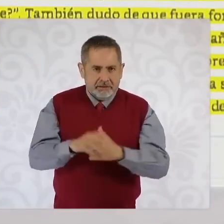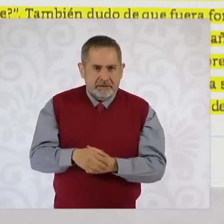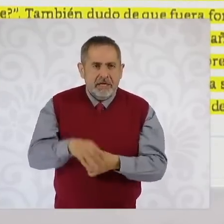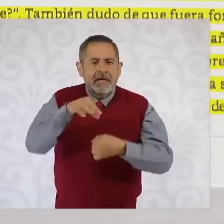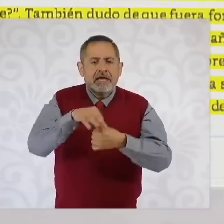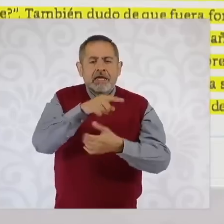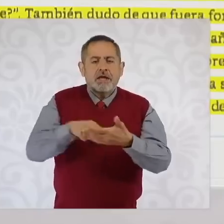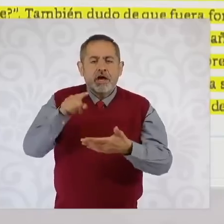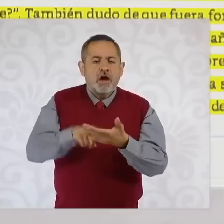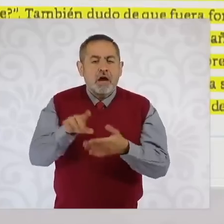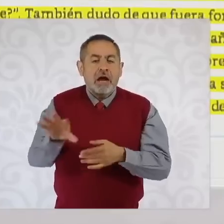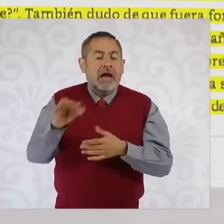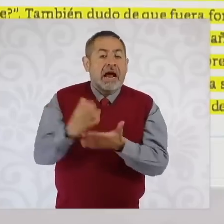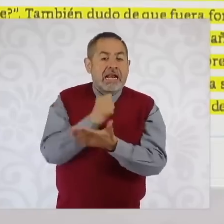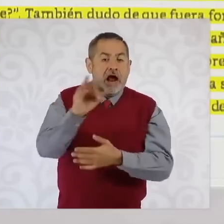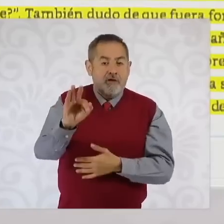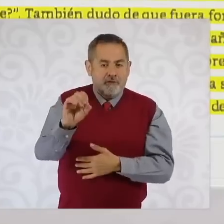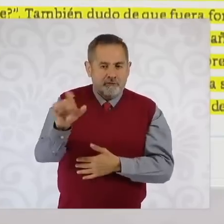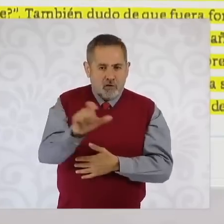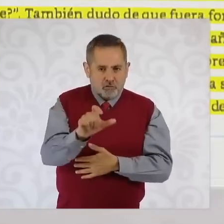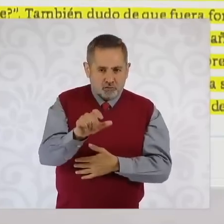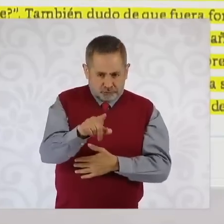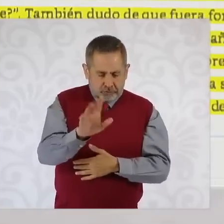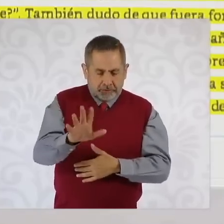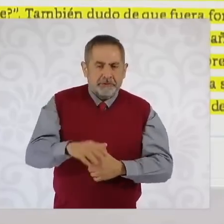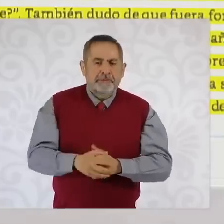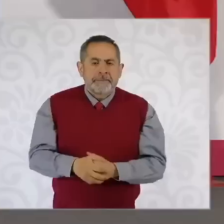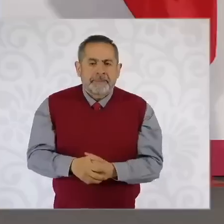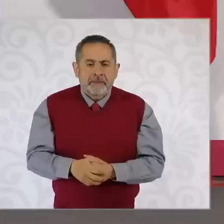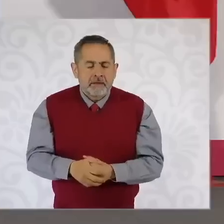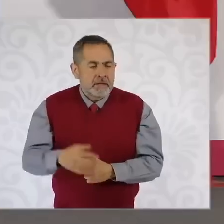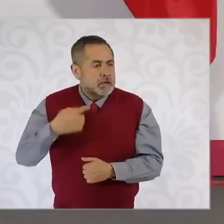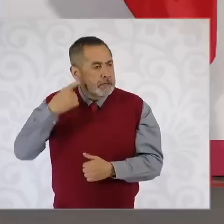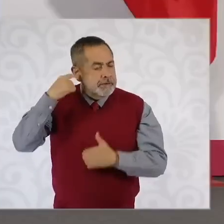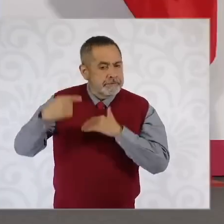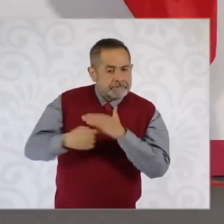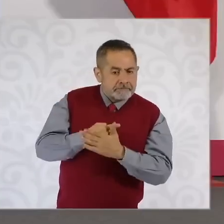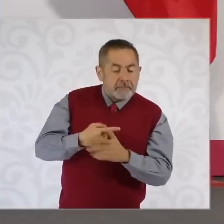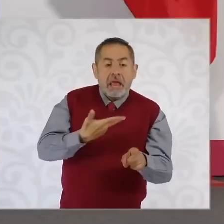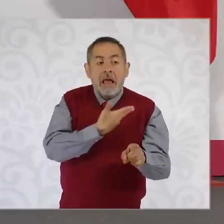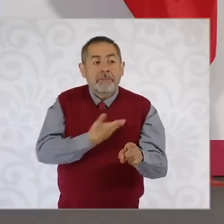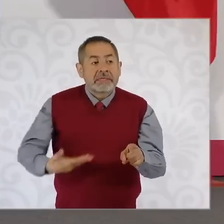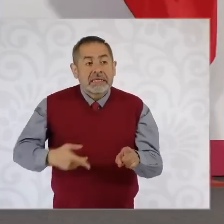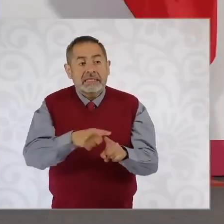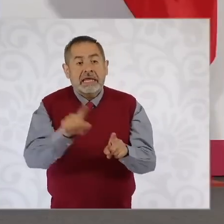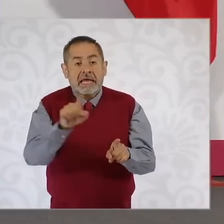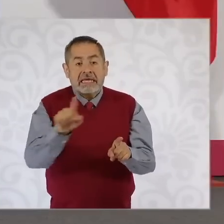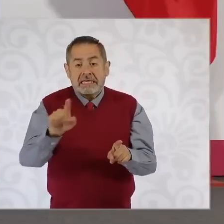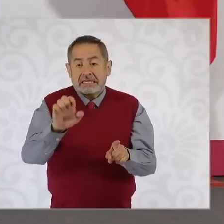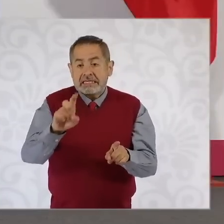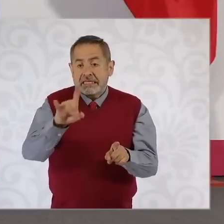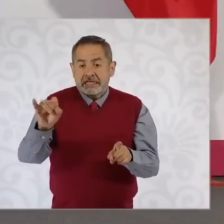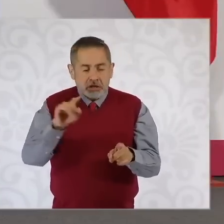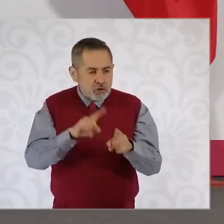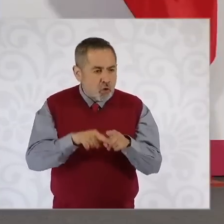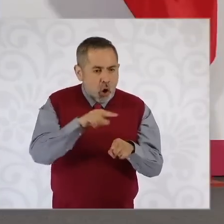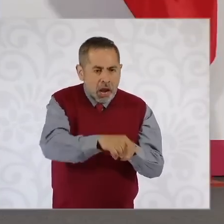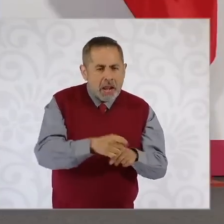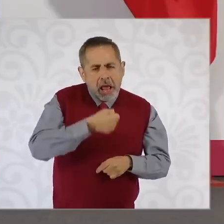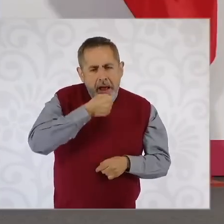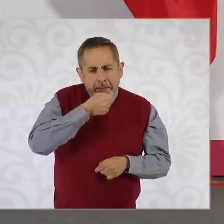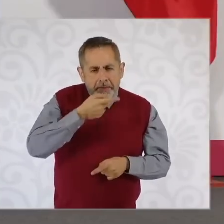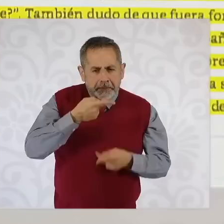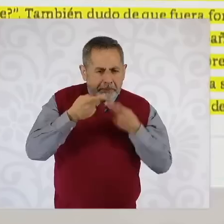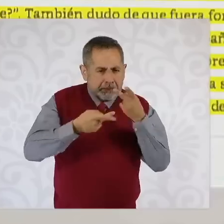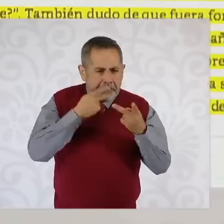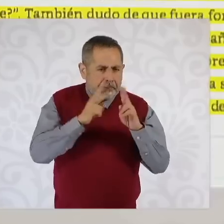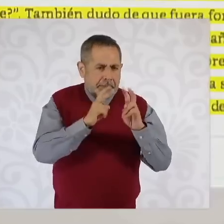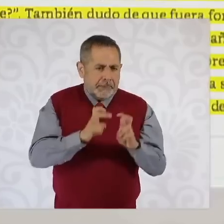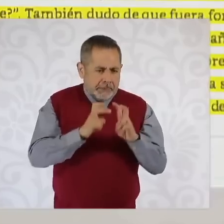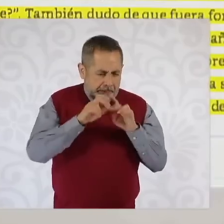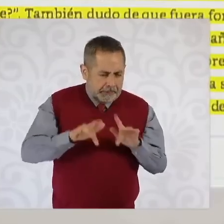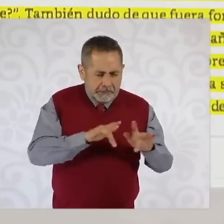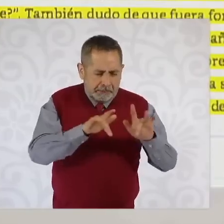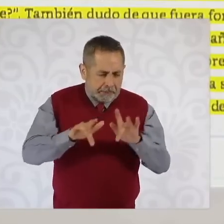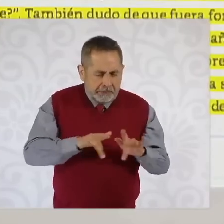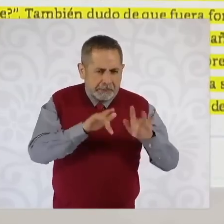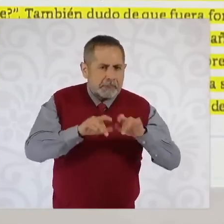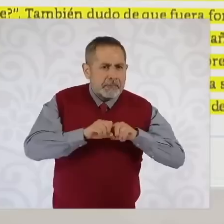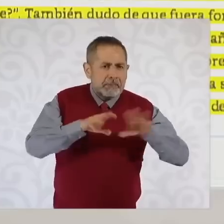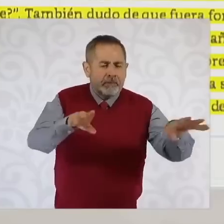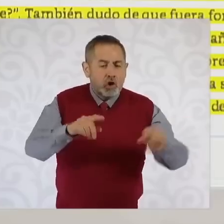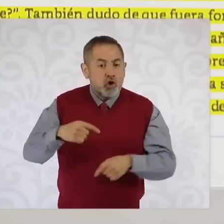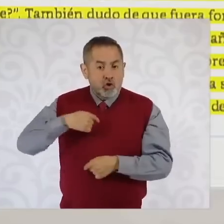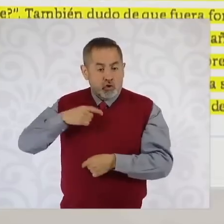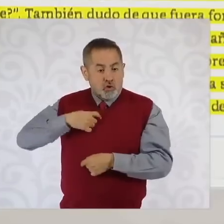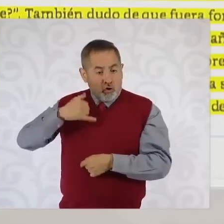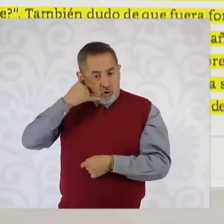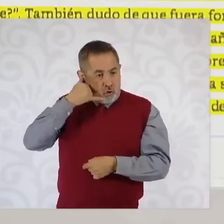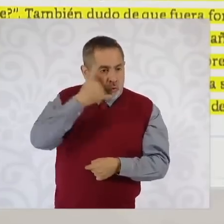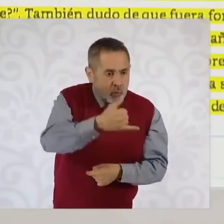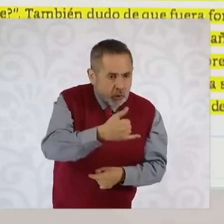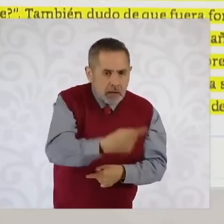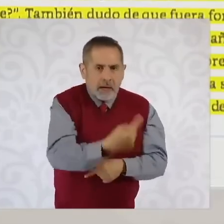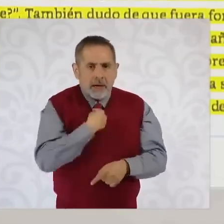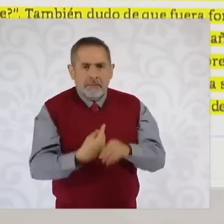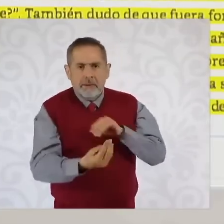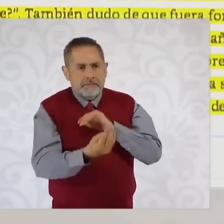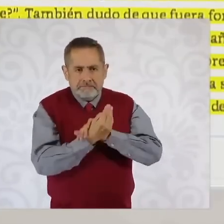foxer presidente Cedillo estaba grabando un mensaje le hablé y no me tomó la llamada